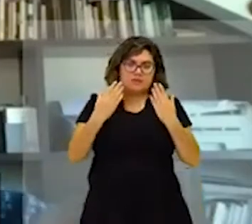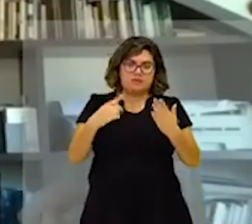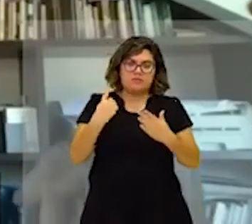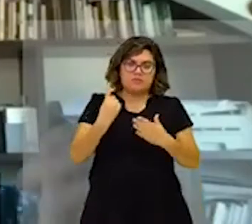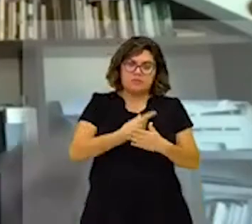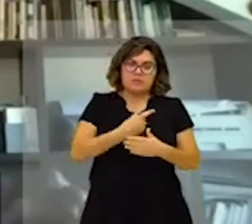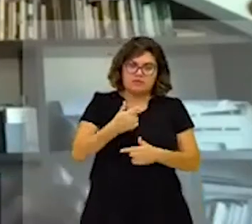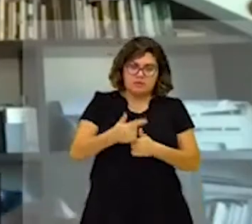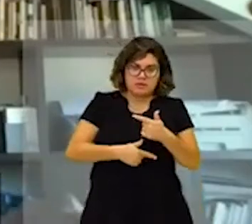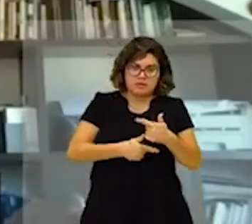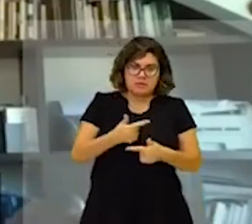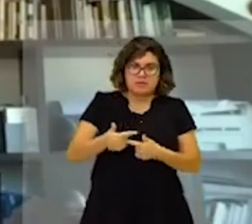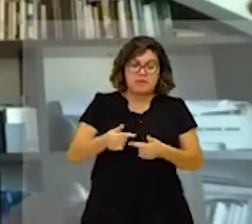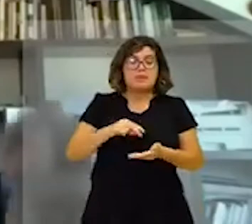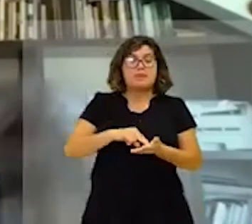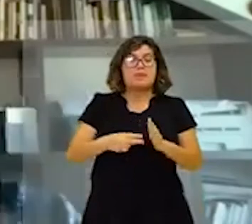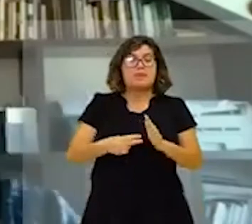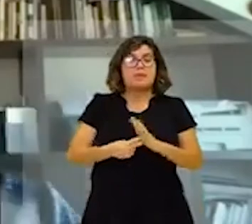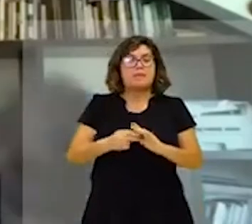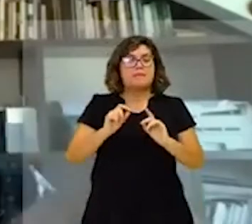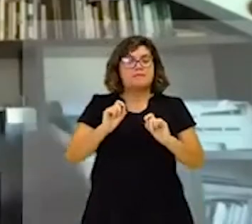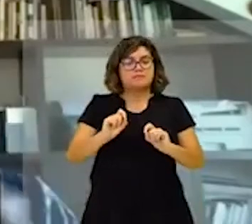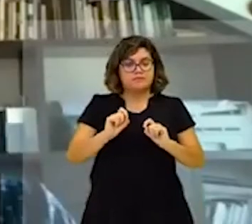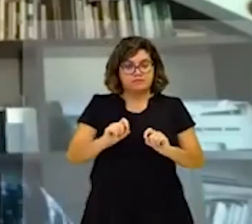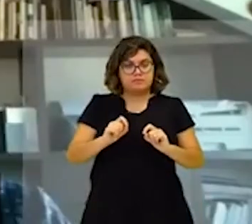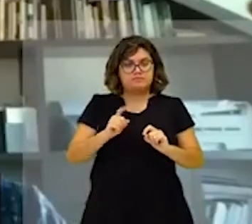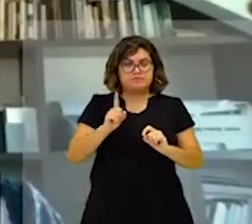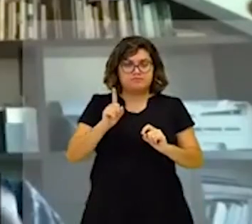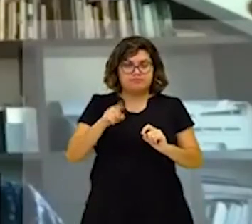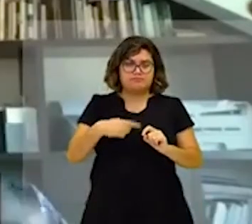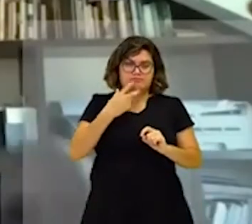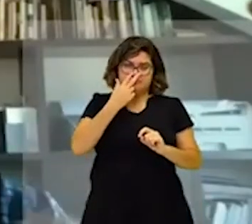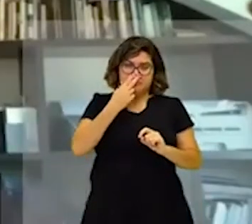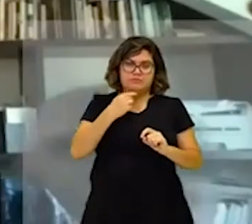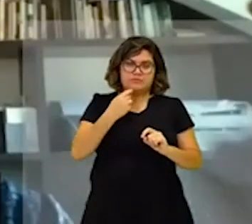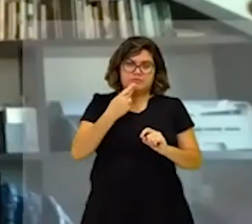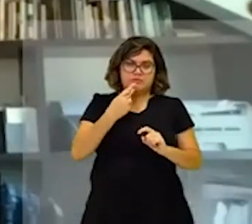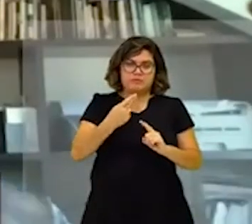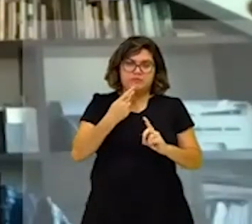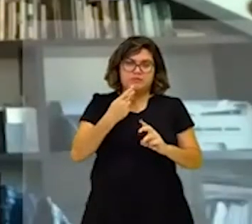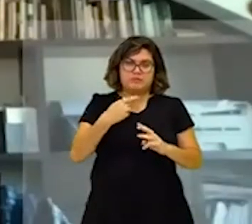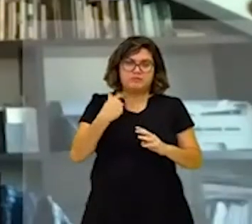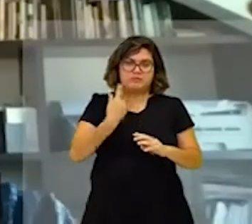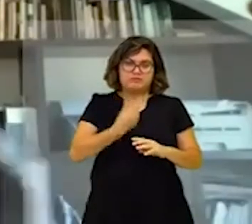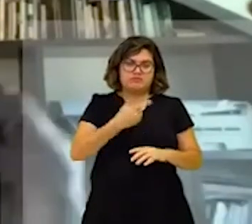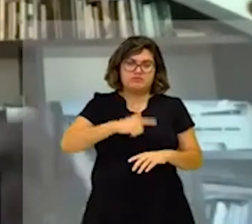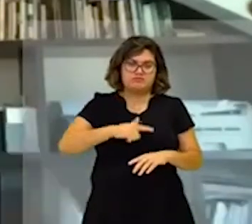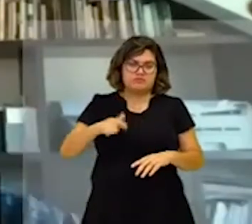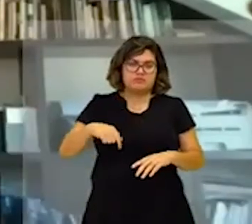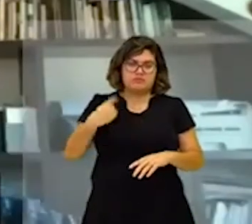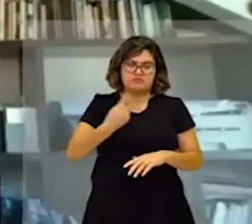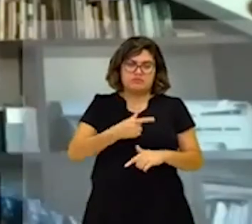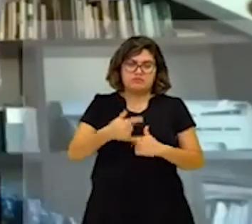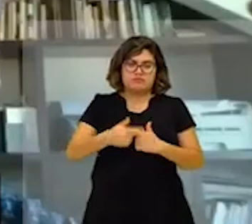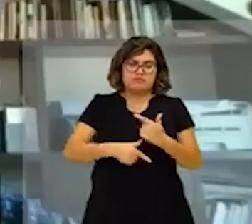seja pratos E aí não refletirmos isso aqui no trabalho de um modelo de implementação